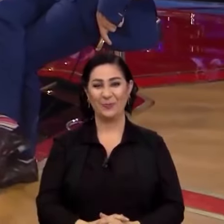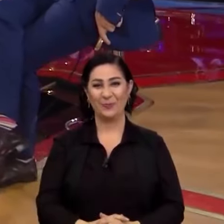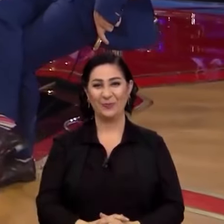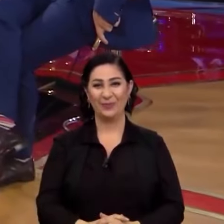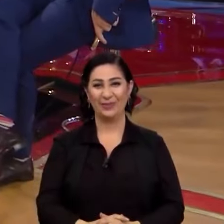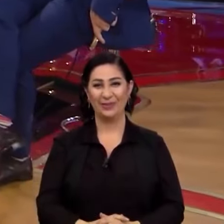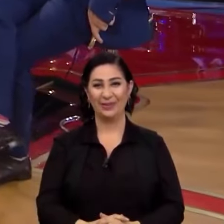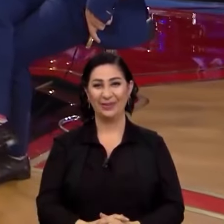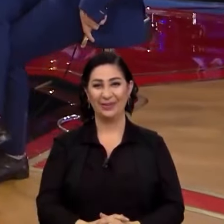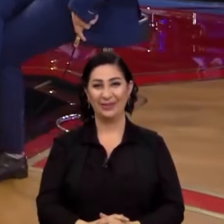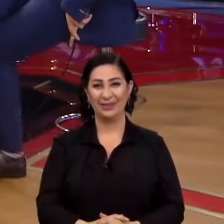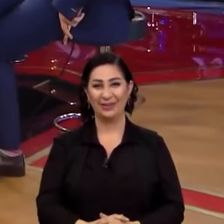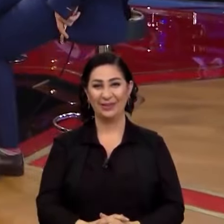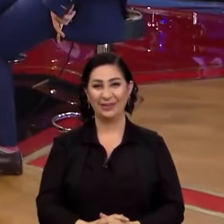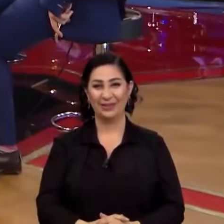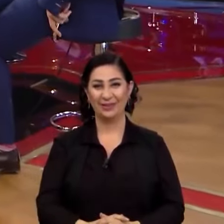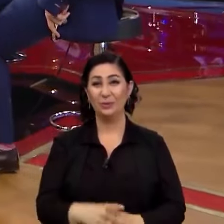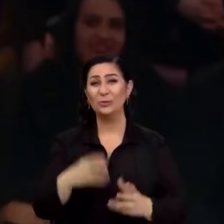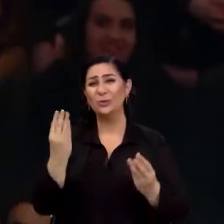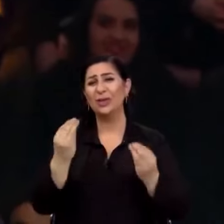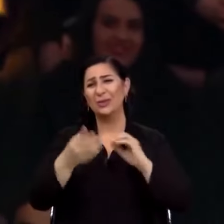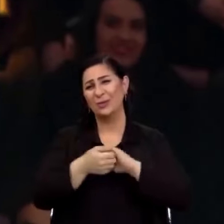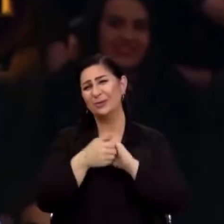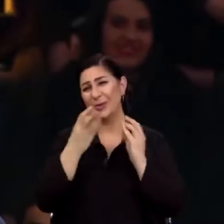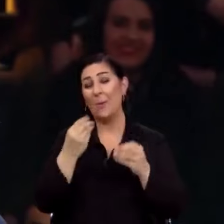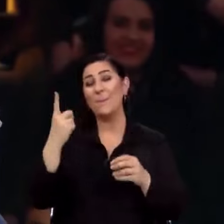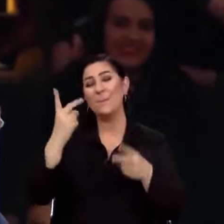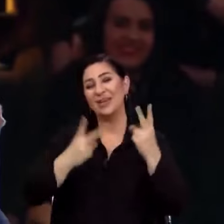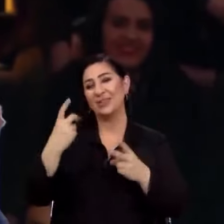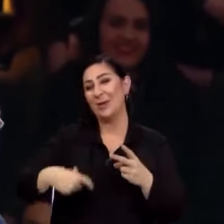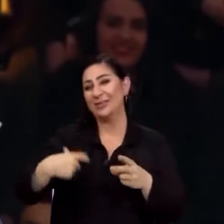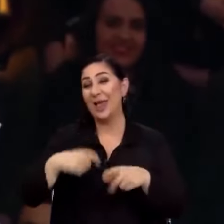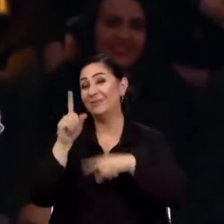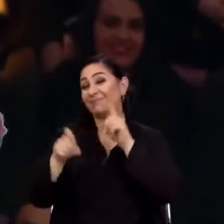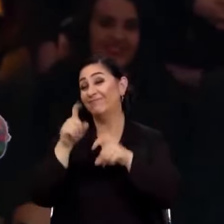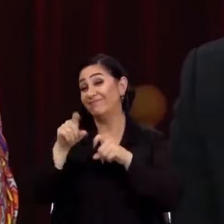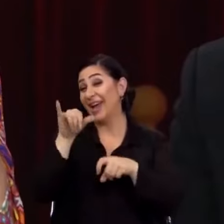girdiniz çok yakın dostum olduğu zaman Bazı özel soruları sormaya hak buluyorum